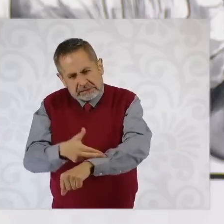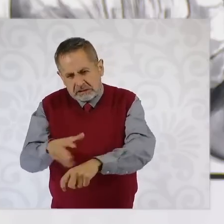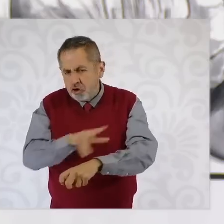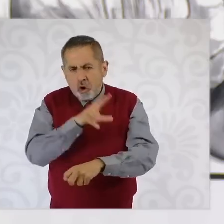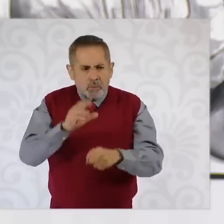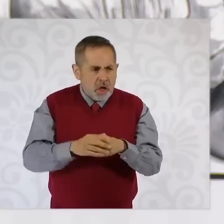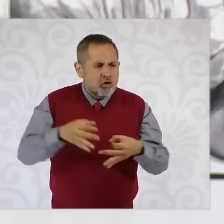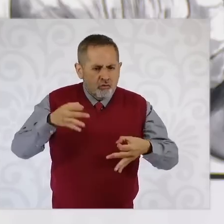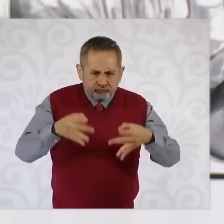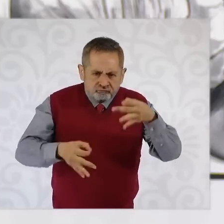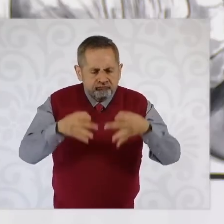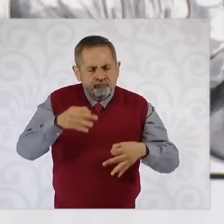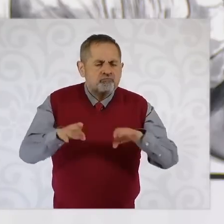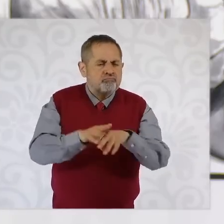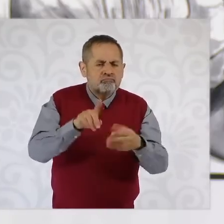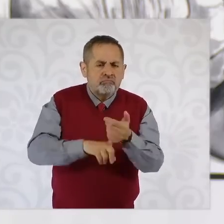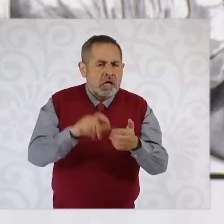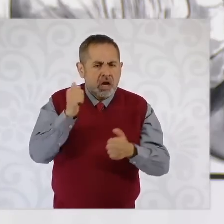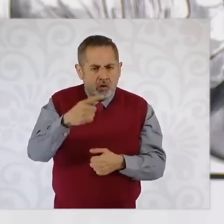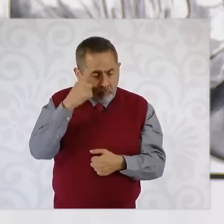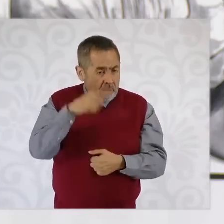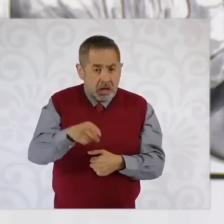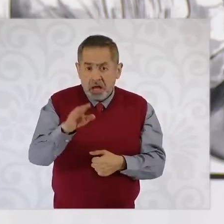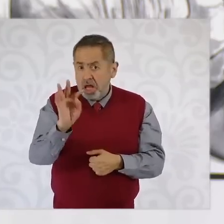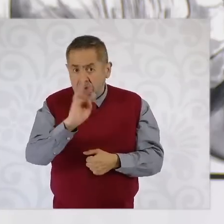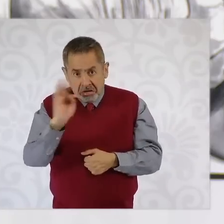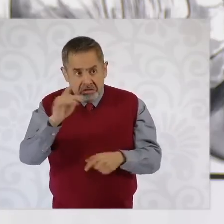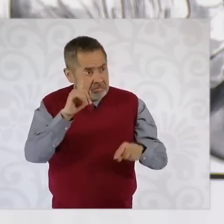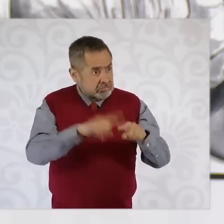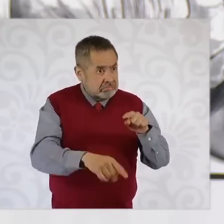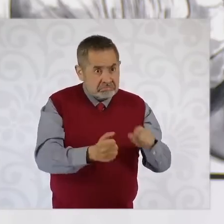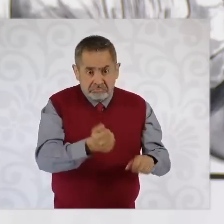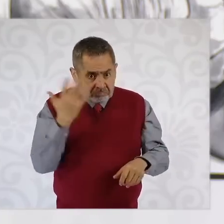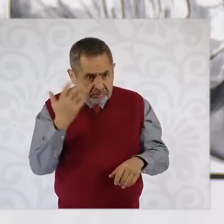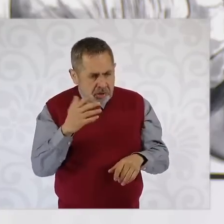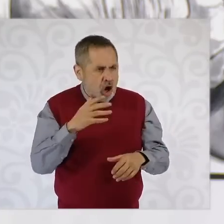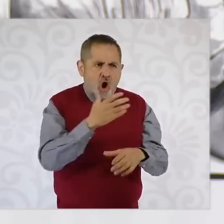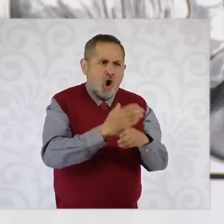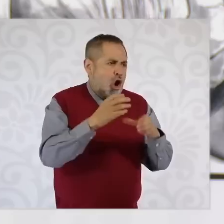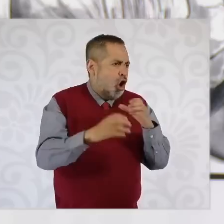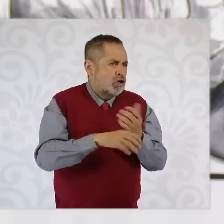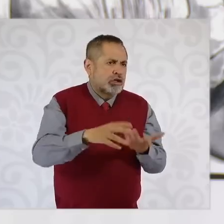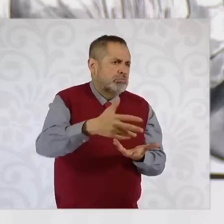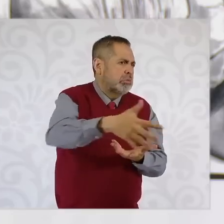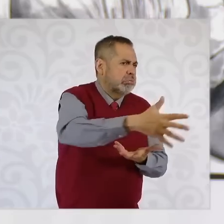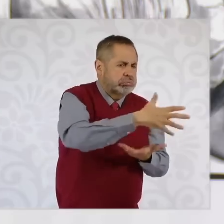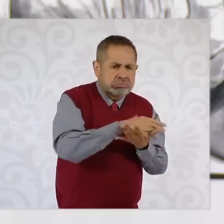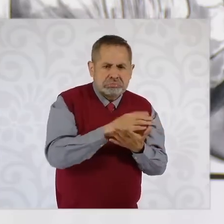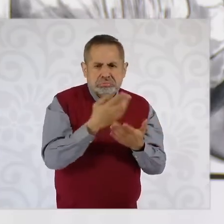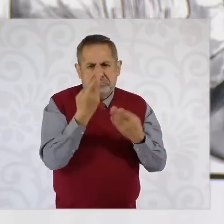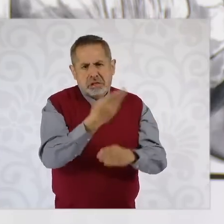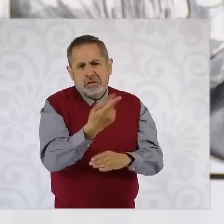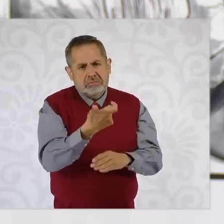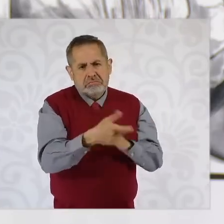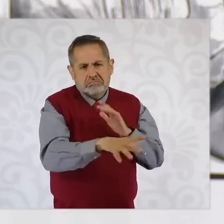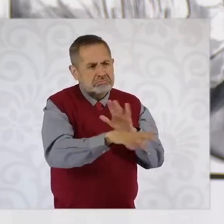jurídico para en un caso así pues que puedan recuperar lo que es de ellos que es producto de